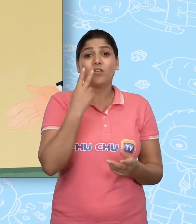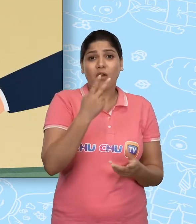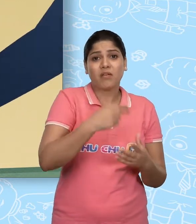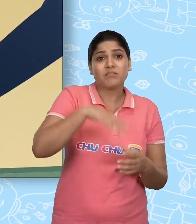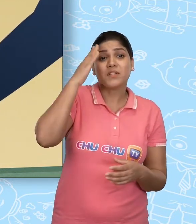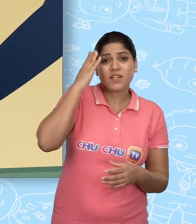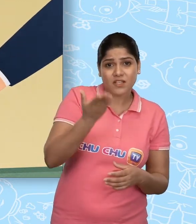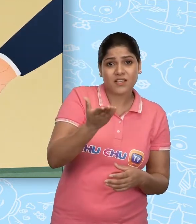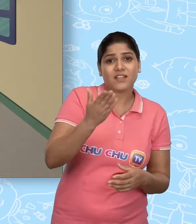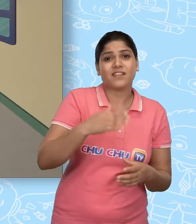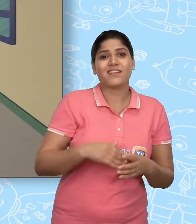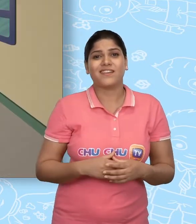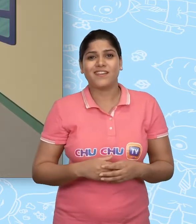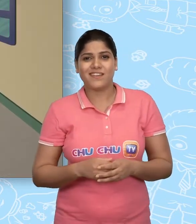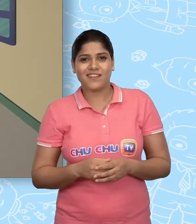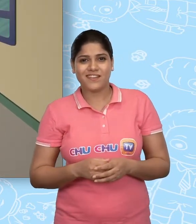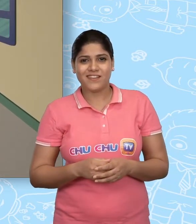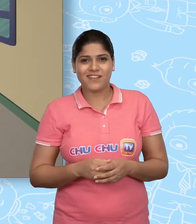चलो ChaCha हम पता करते हैं।